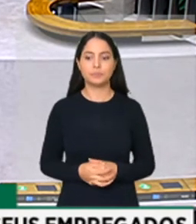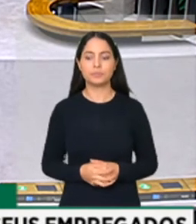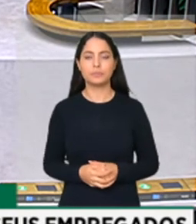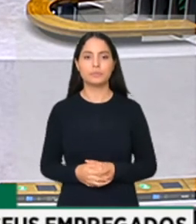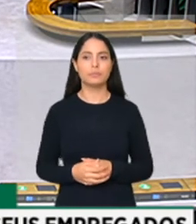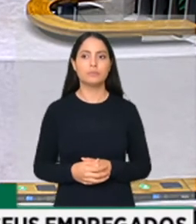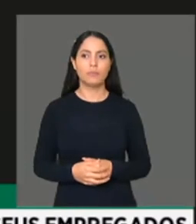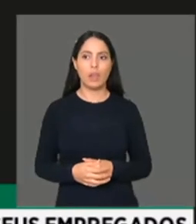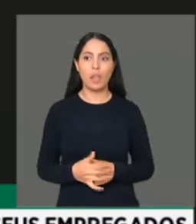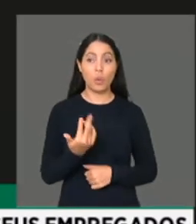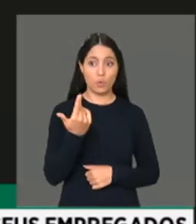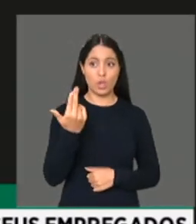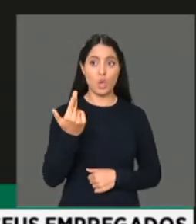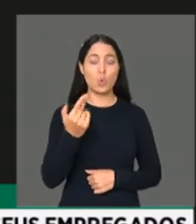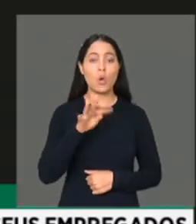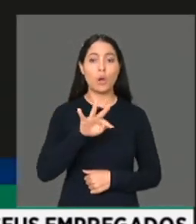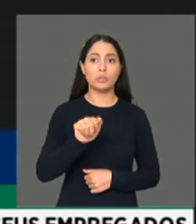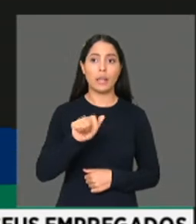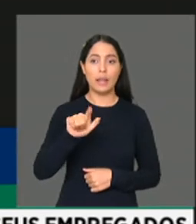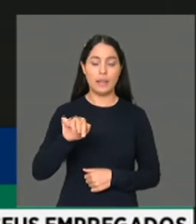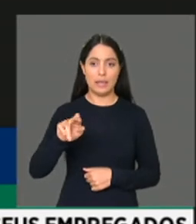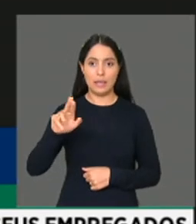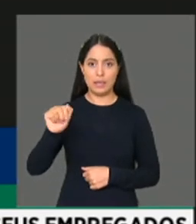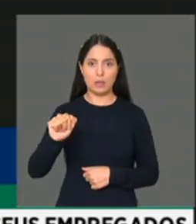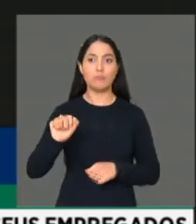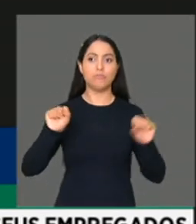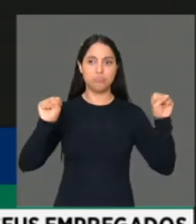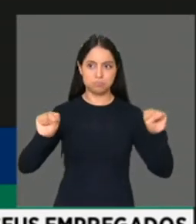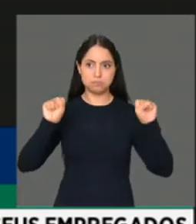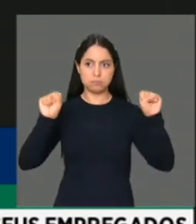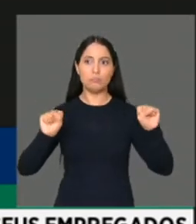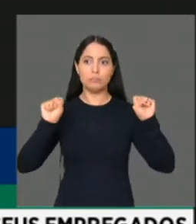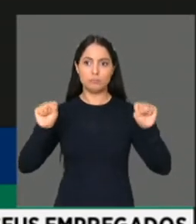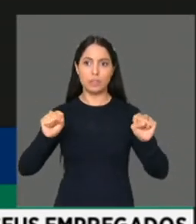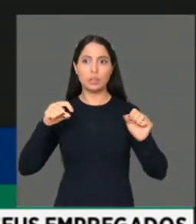DO DISTRITO FEDERAL. DEPUTADO BOHN GASS, JORGE SOLLA E EU